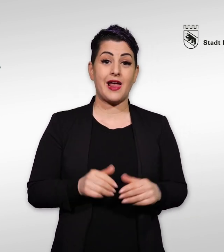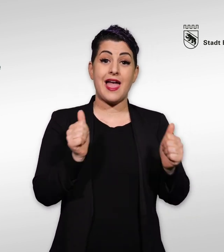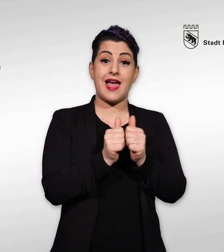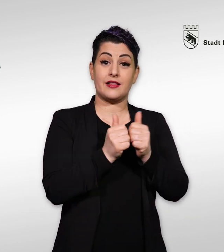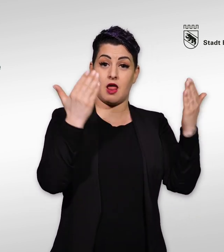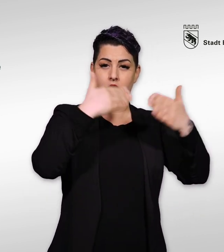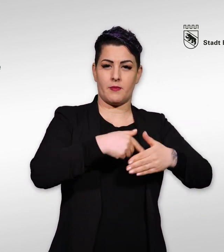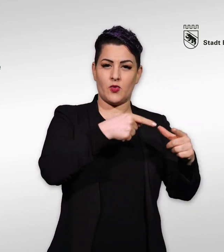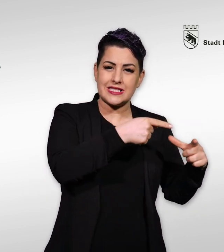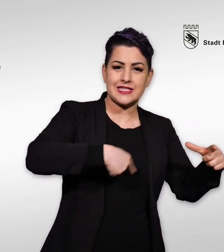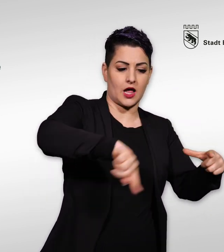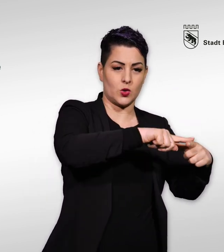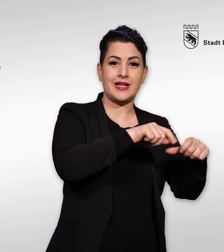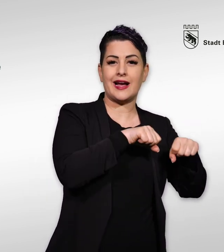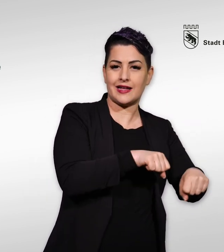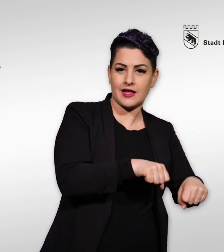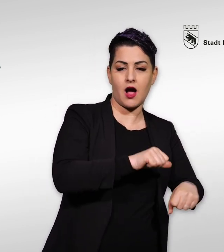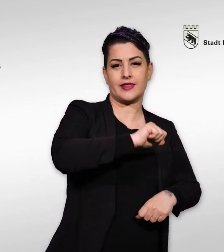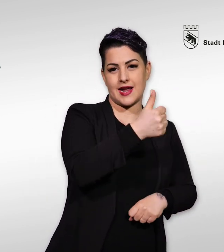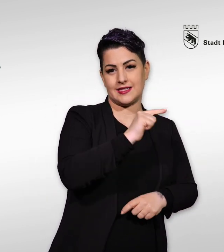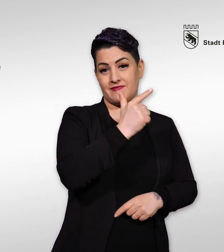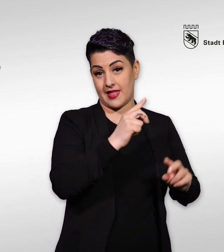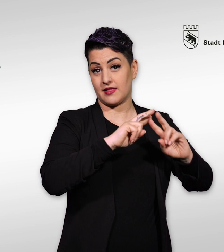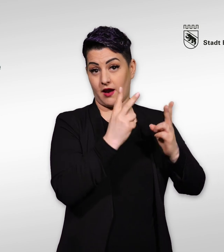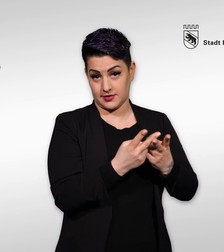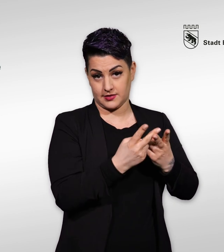• Elternabend zum Zyklus 1 (Kindergarten und 1./2. Klasse)